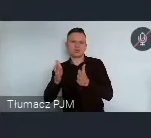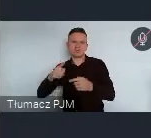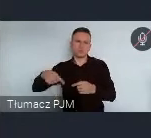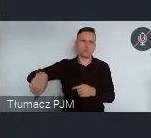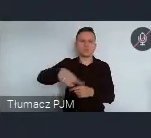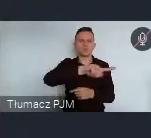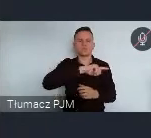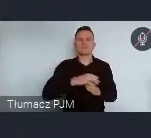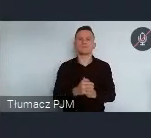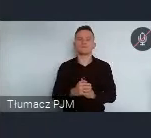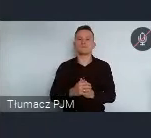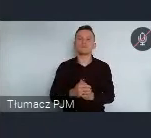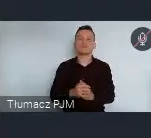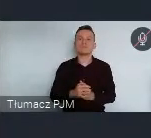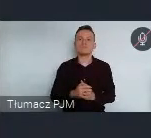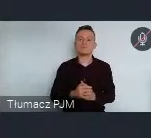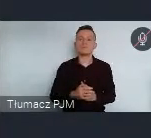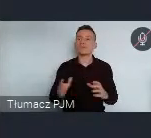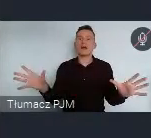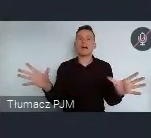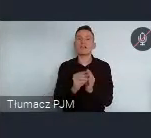na łącznej trasie około 100 kilometrów.